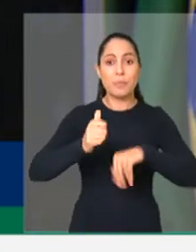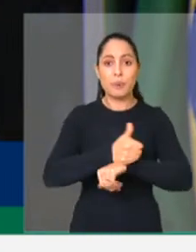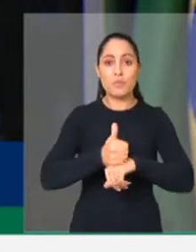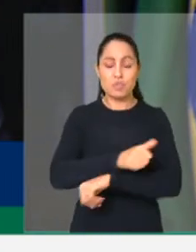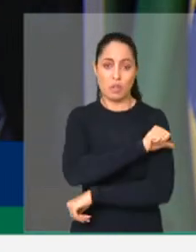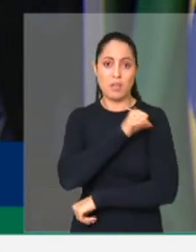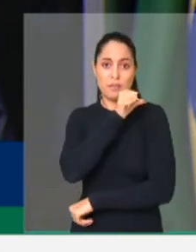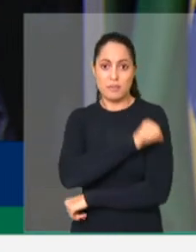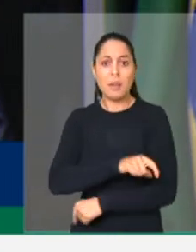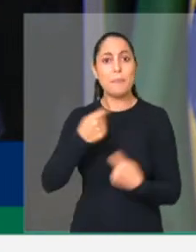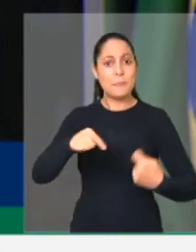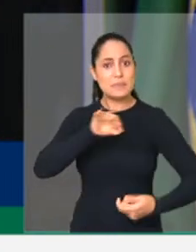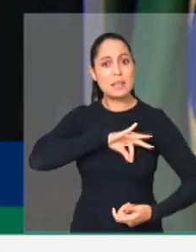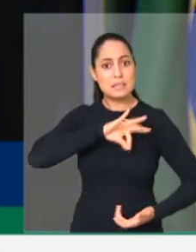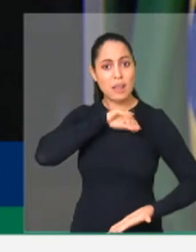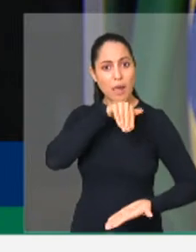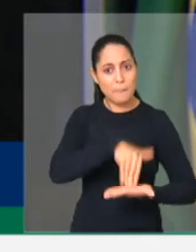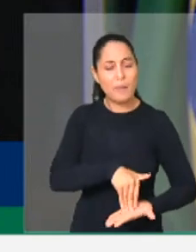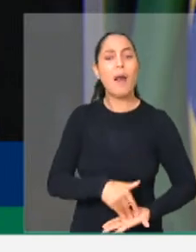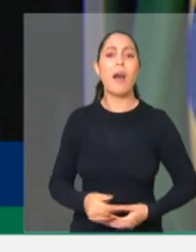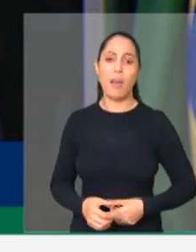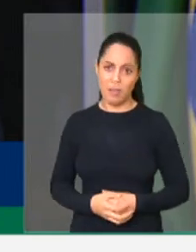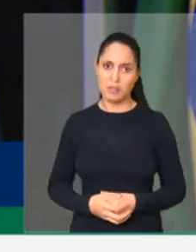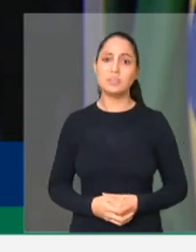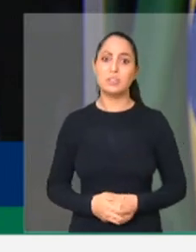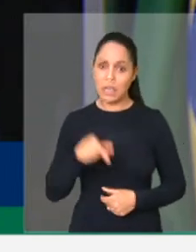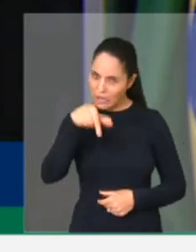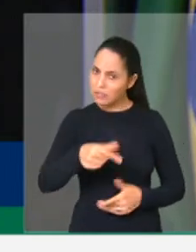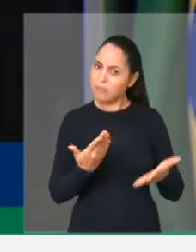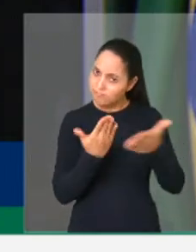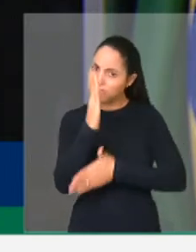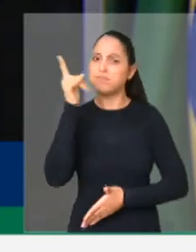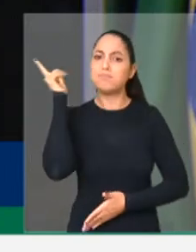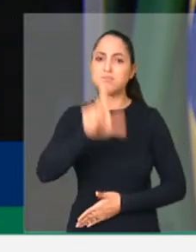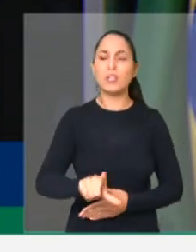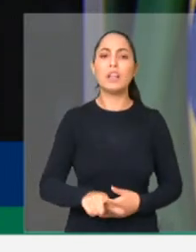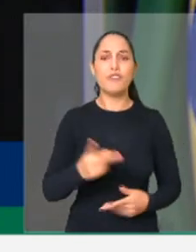DE UM OUTRO PL QUE ESSE CONGRESSO VOTOU QUE É O PL 1405... QUE TRATA DOS